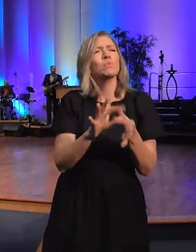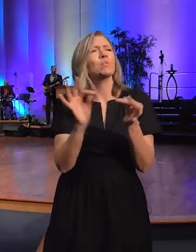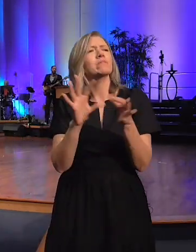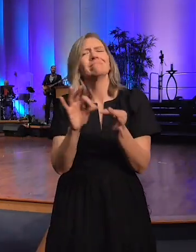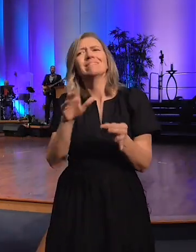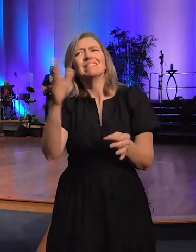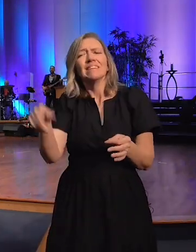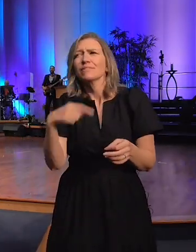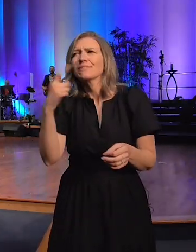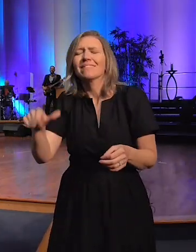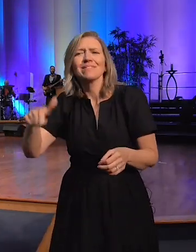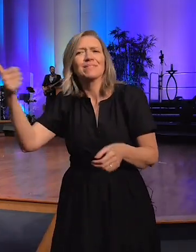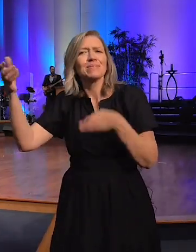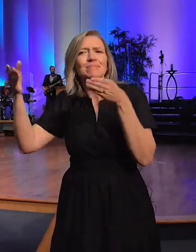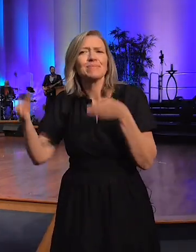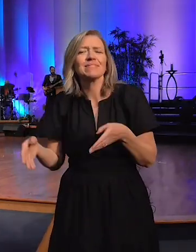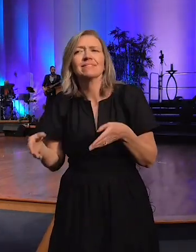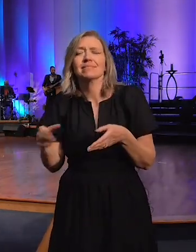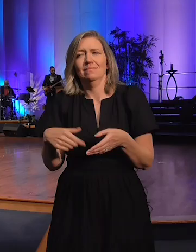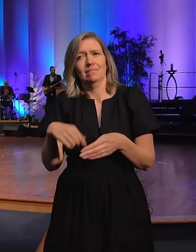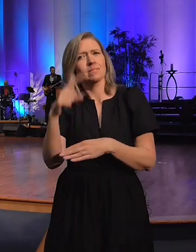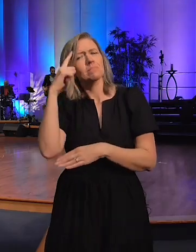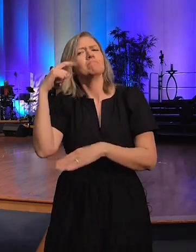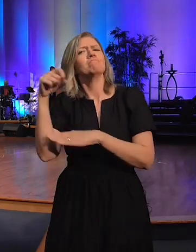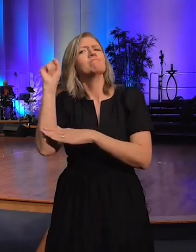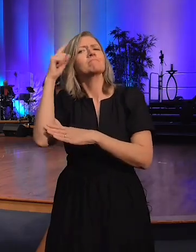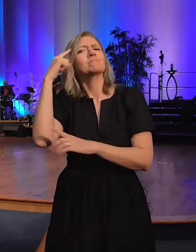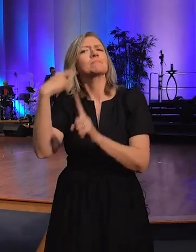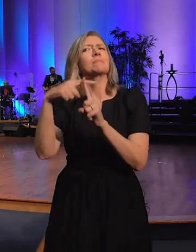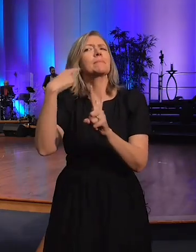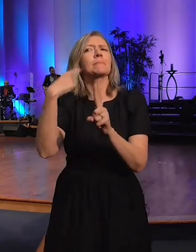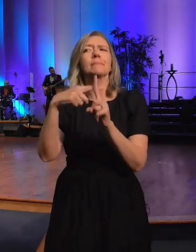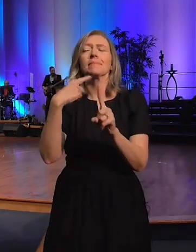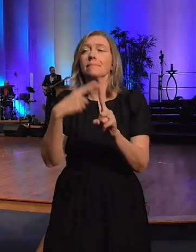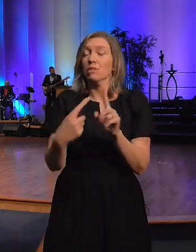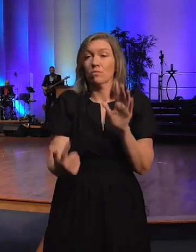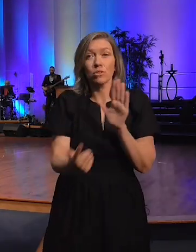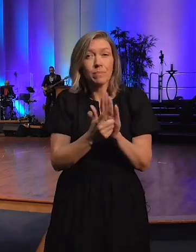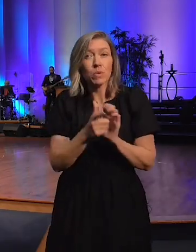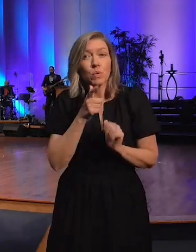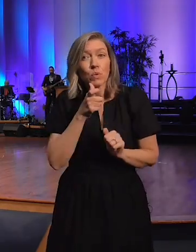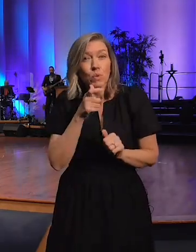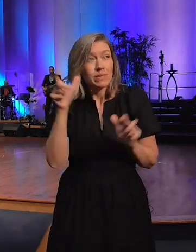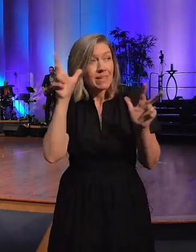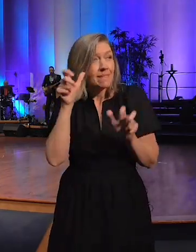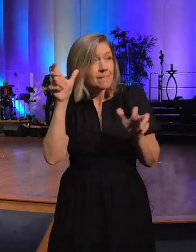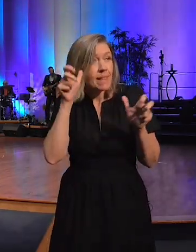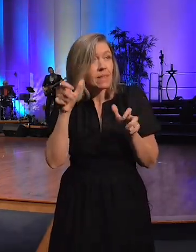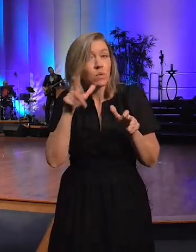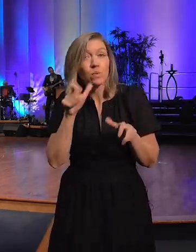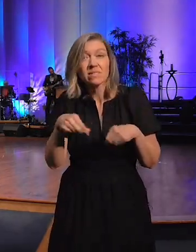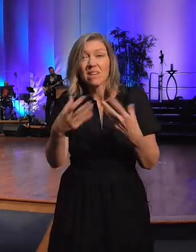más levanta la cabeza es criminal criminal ¿quién es el villano que te está matando manteniéndote Lo adentro?